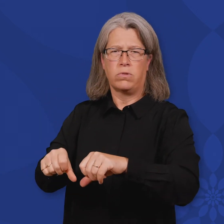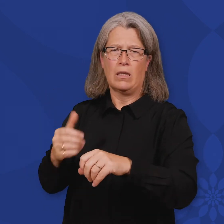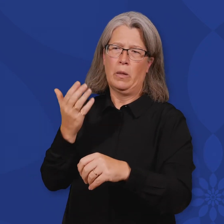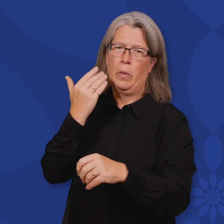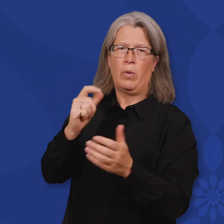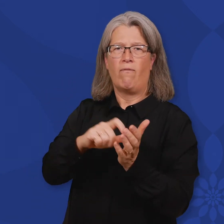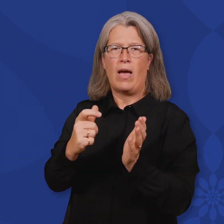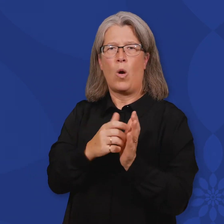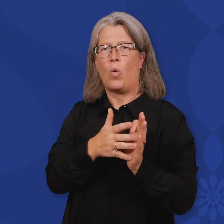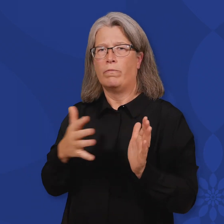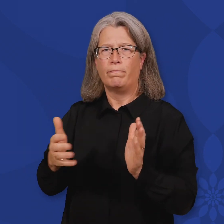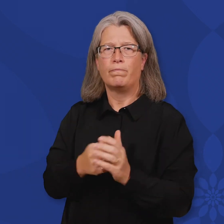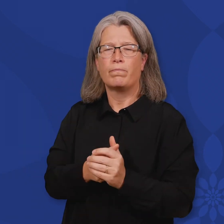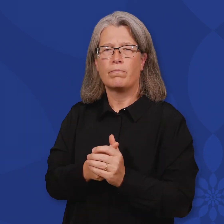under de senaste veckorna.